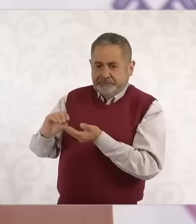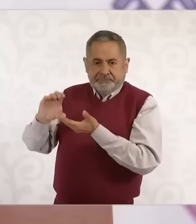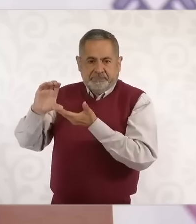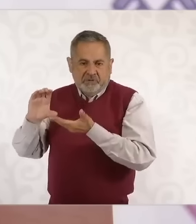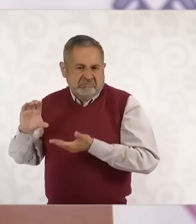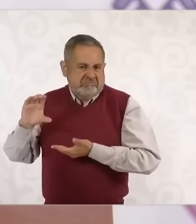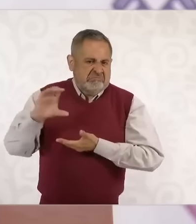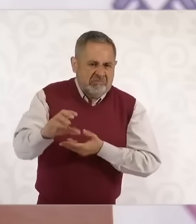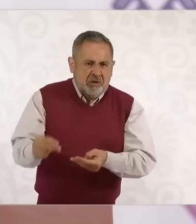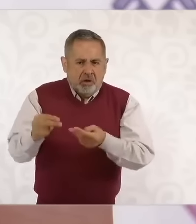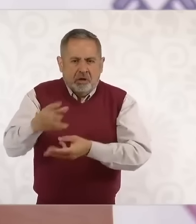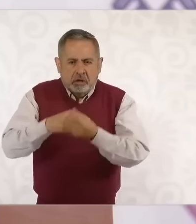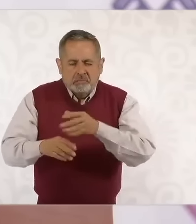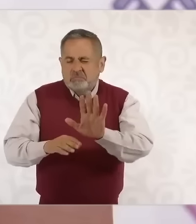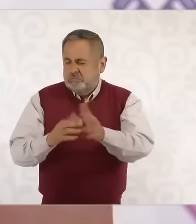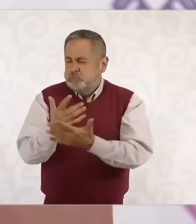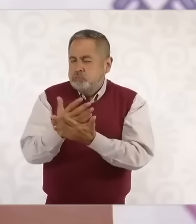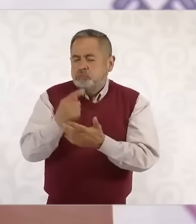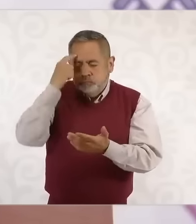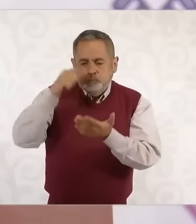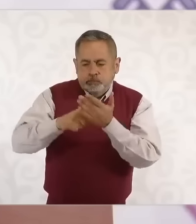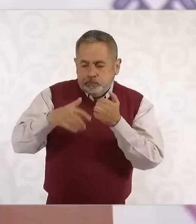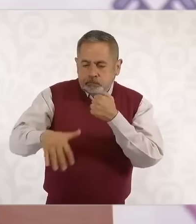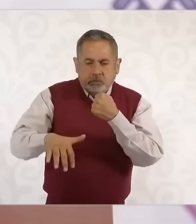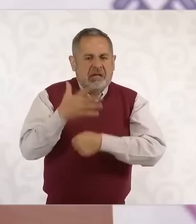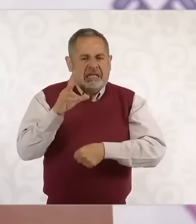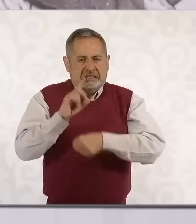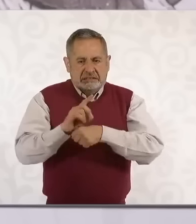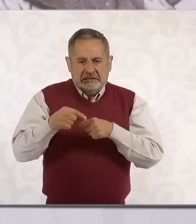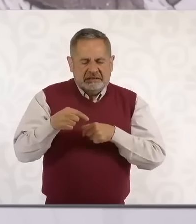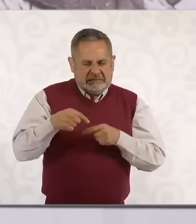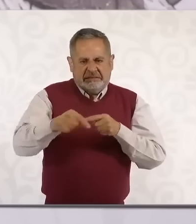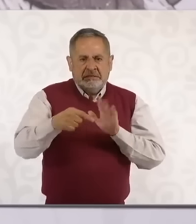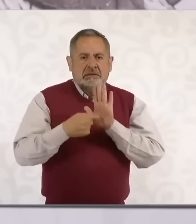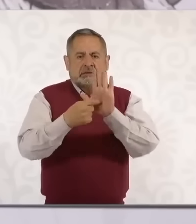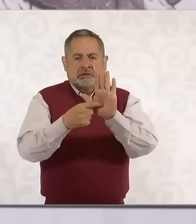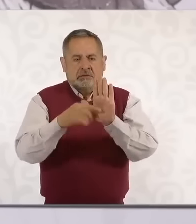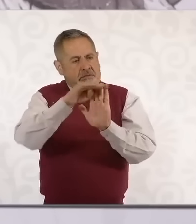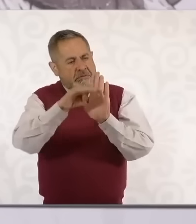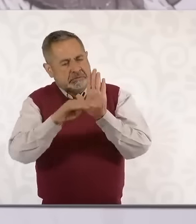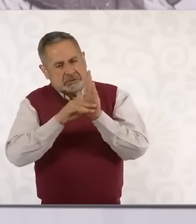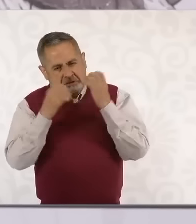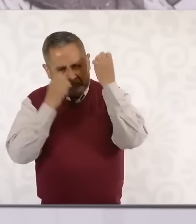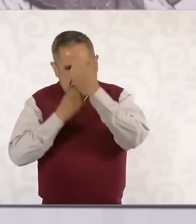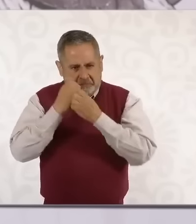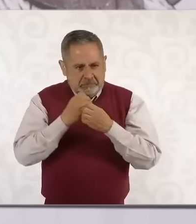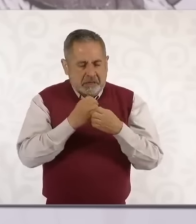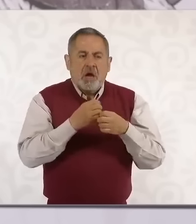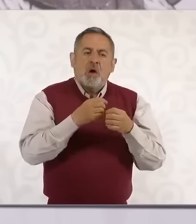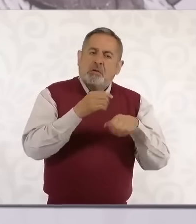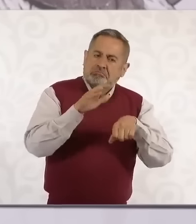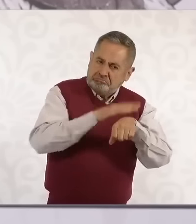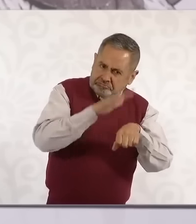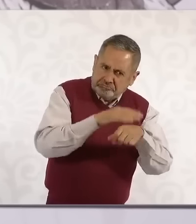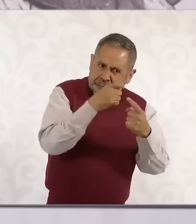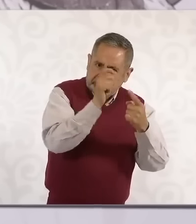tardar en 15 días ya lo vamos a tener y ahí pues haremos un balance de lo que impulsó el